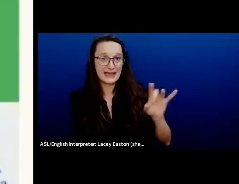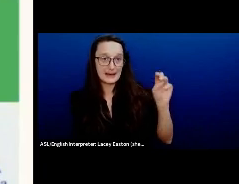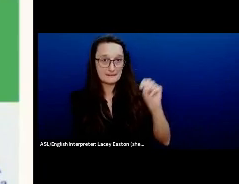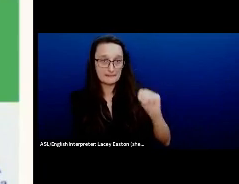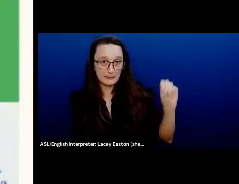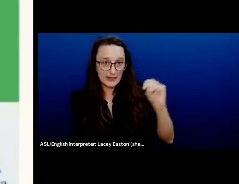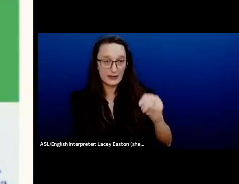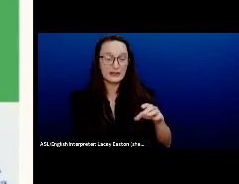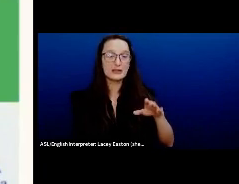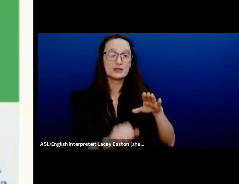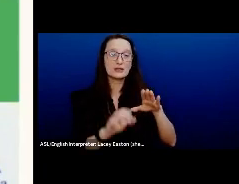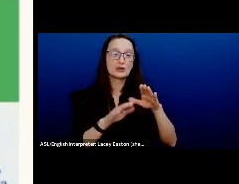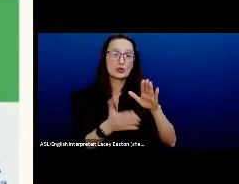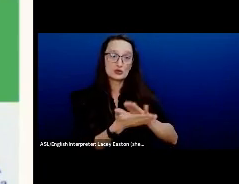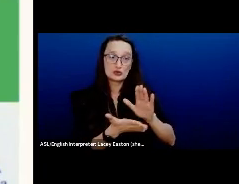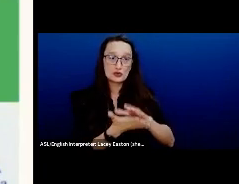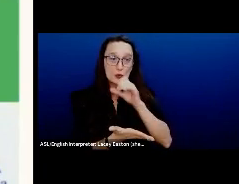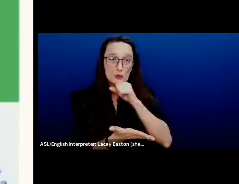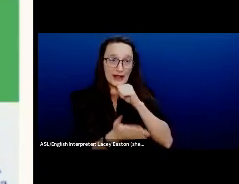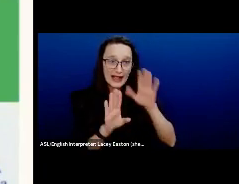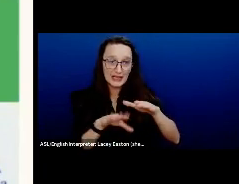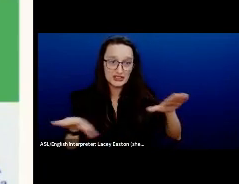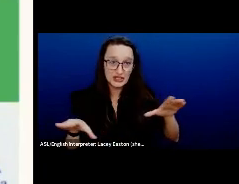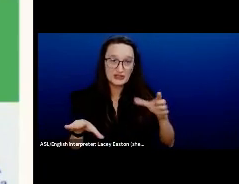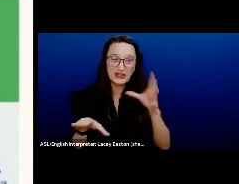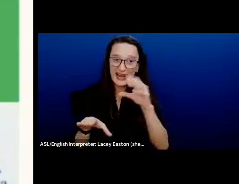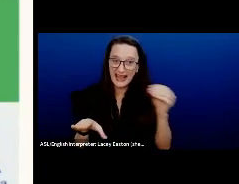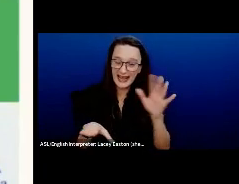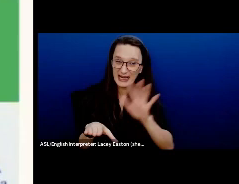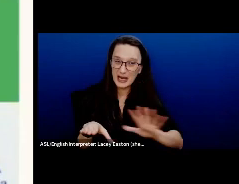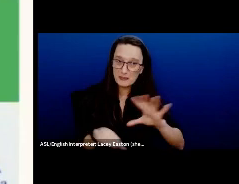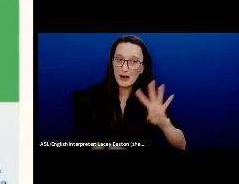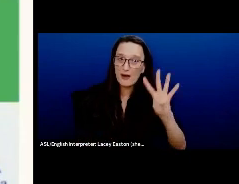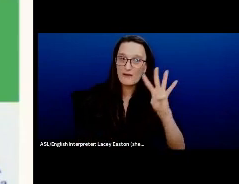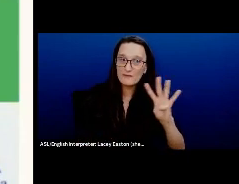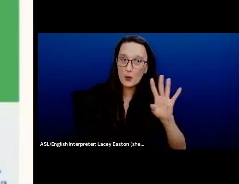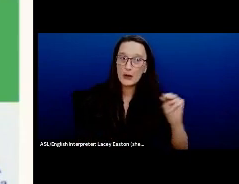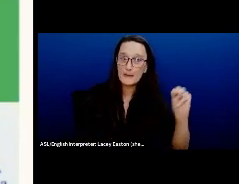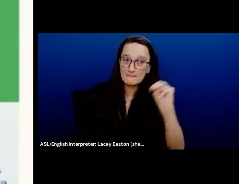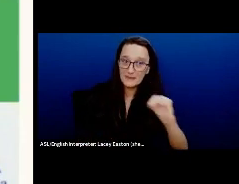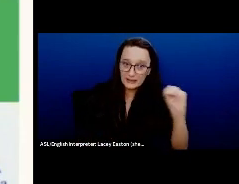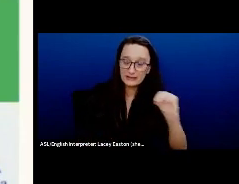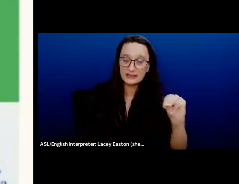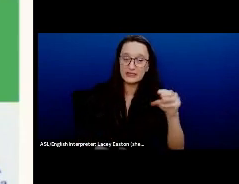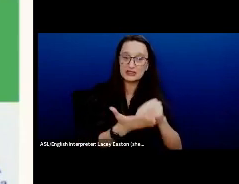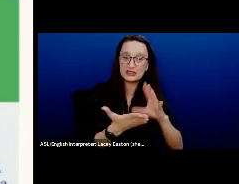millones de estudiantes quedaron completamente excluidos de la educación pública (ese número 1,8 millones) o